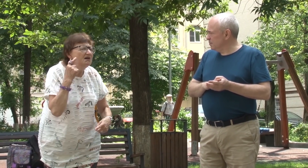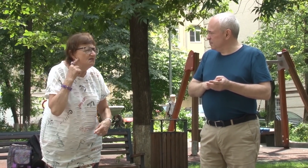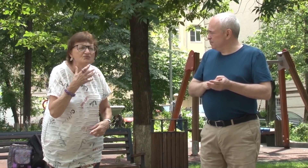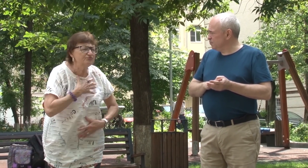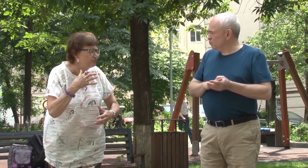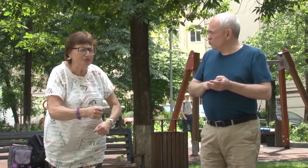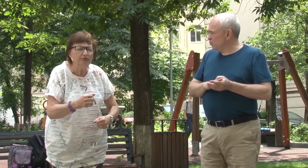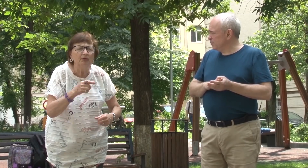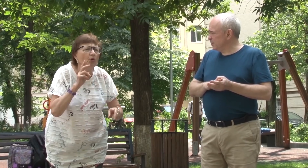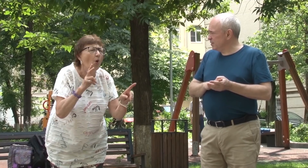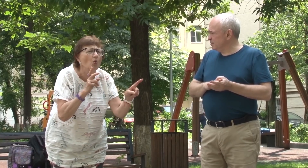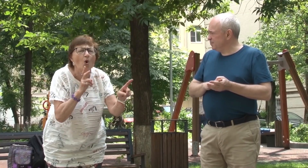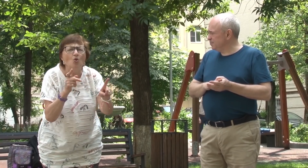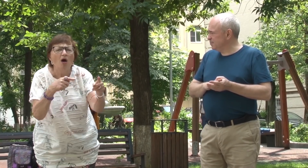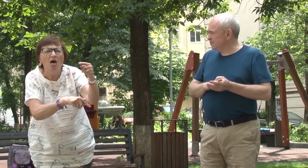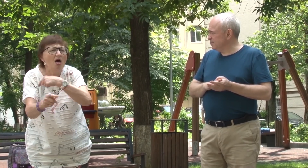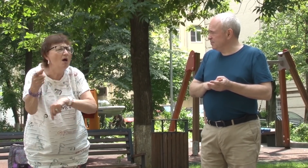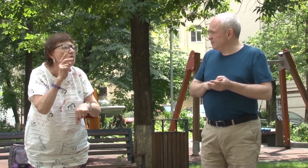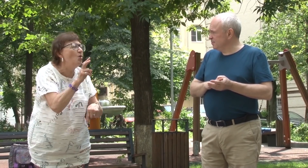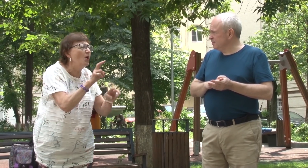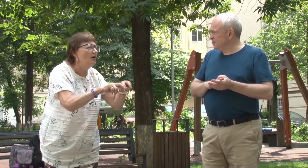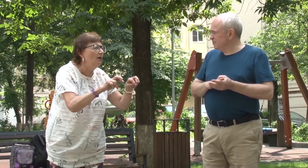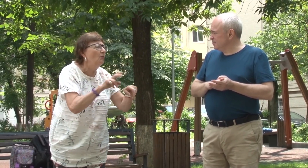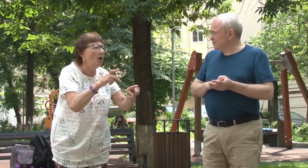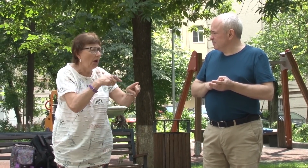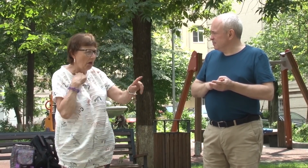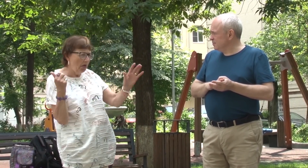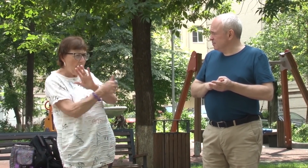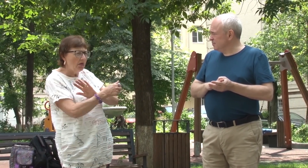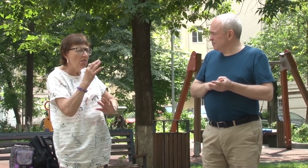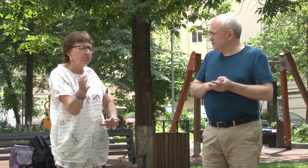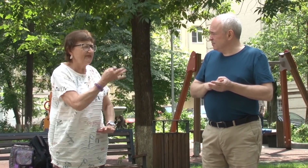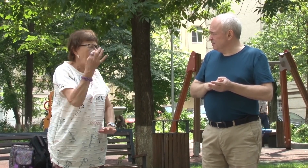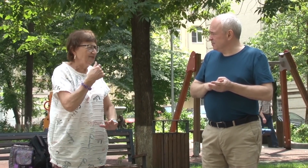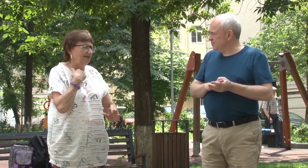Глухие возмущались, устраивали разборки.